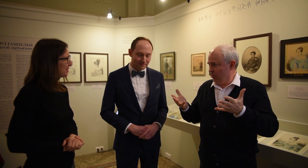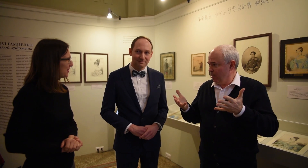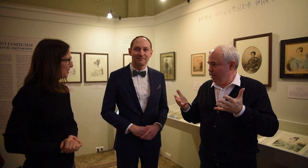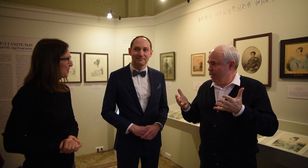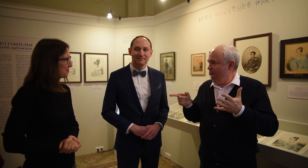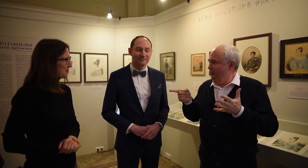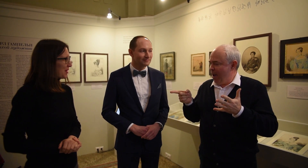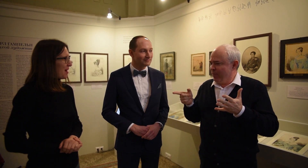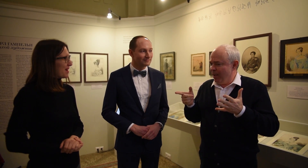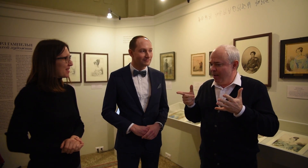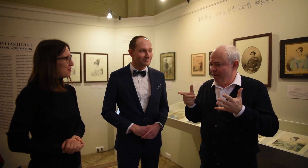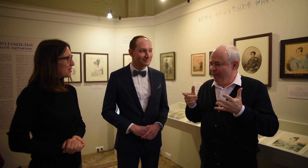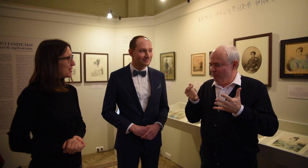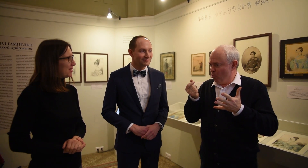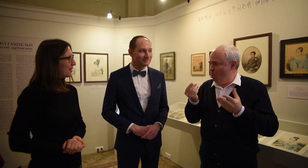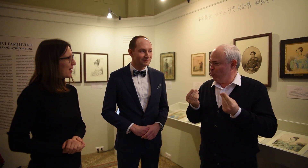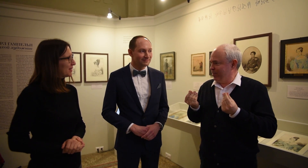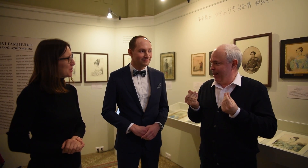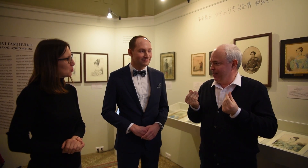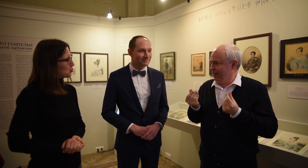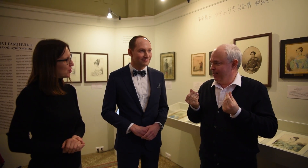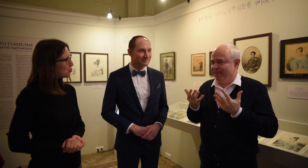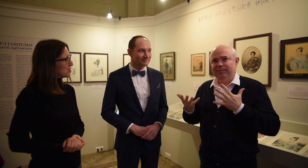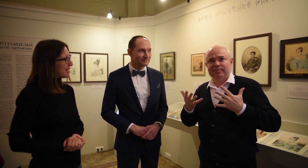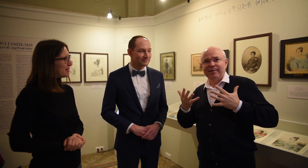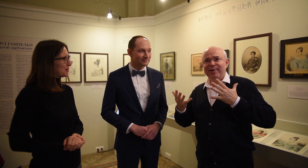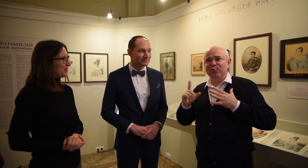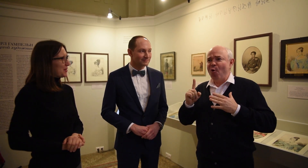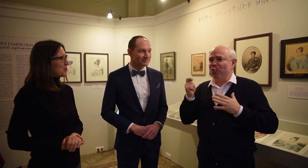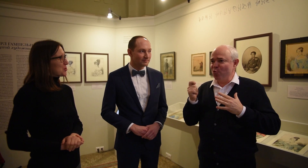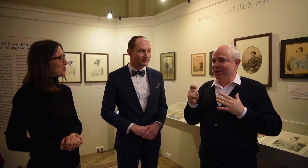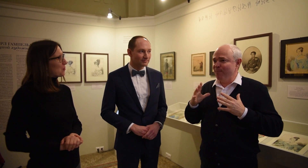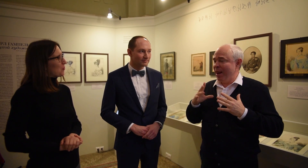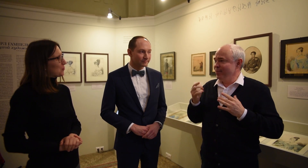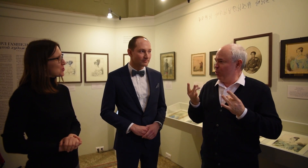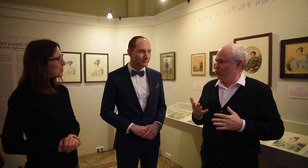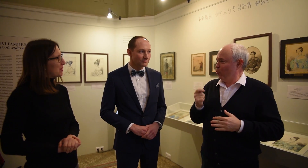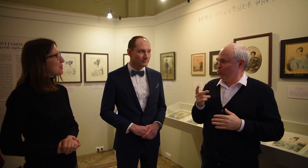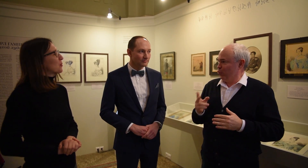Вы хоть немного ощутили, что художник был не просто художник,